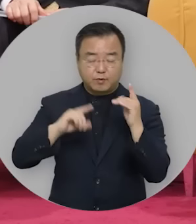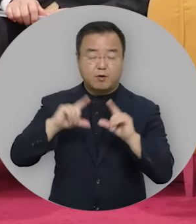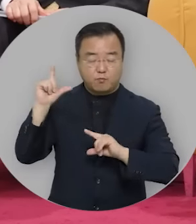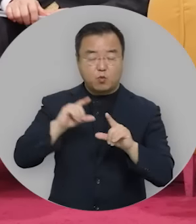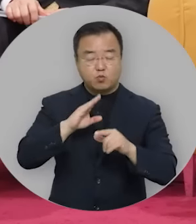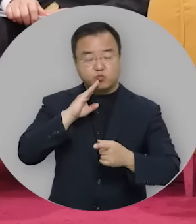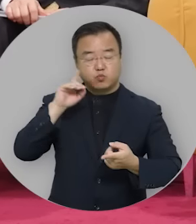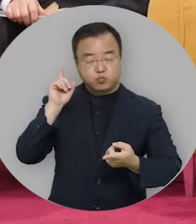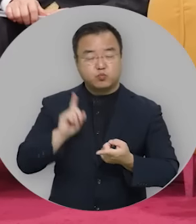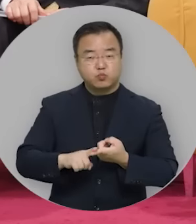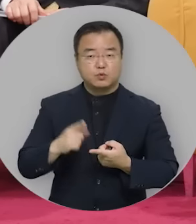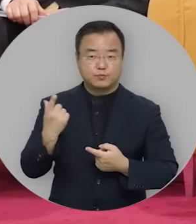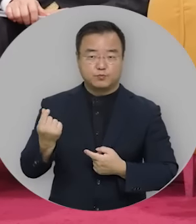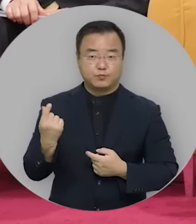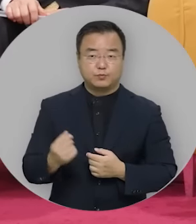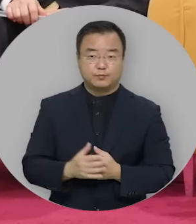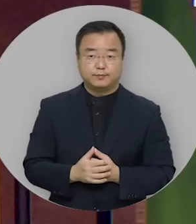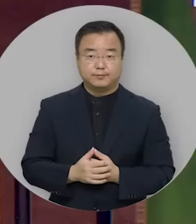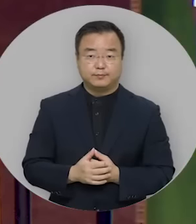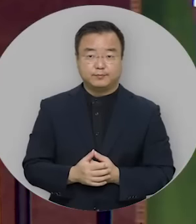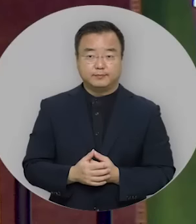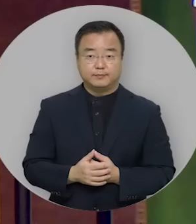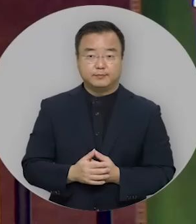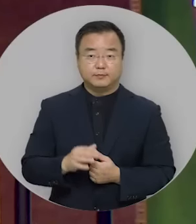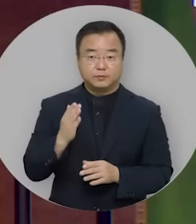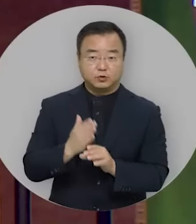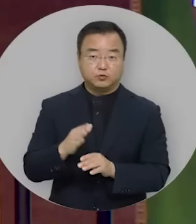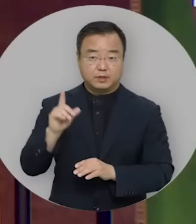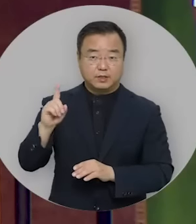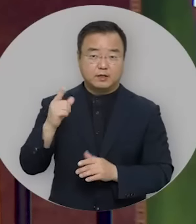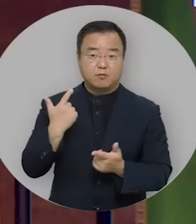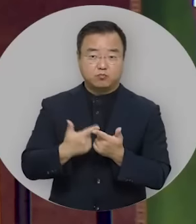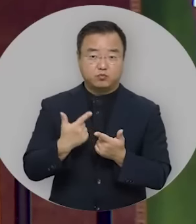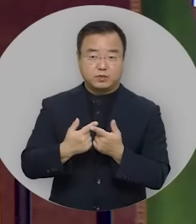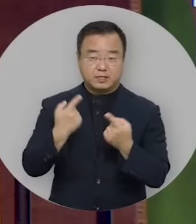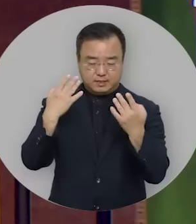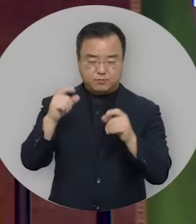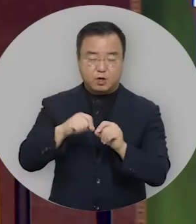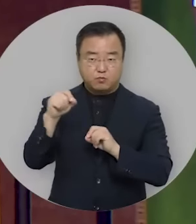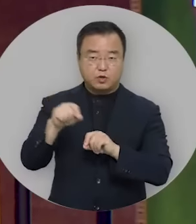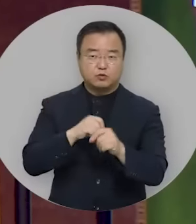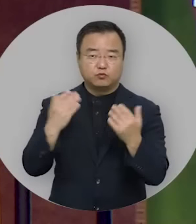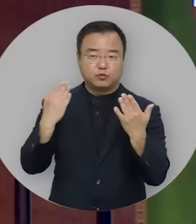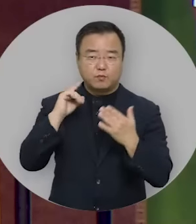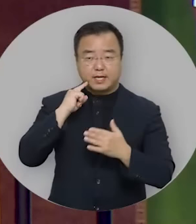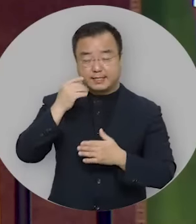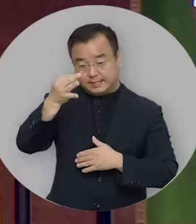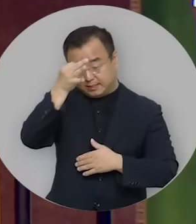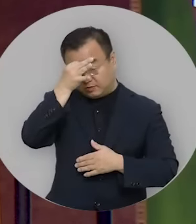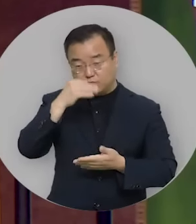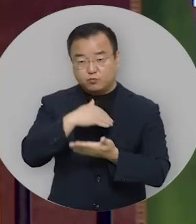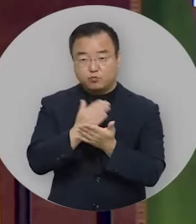바람직하다고 생각하고요. 그 일환으로 부산대 부설특수학교는 예술 분야 중·고등학교,